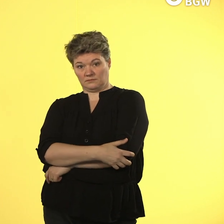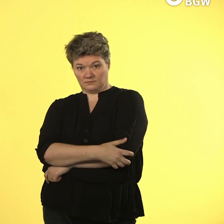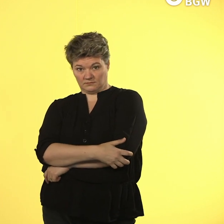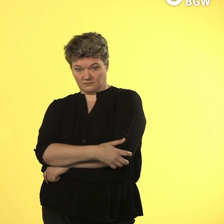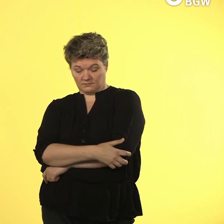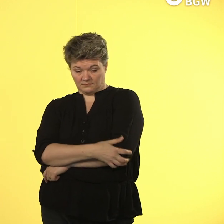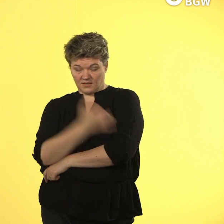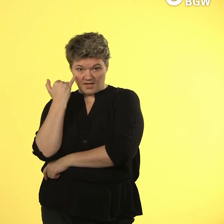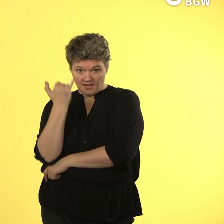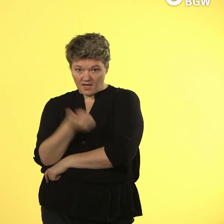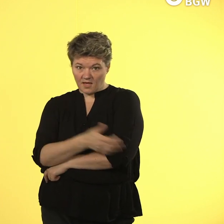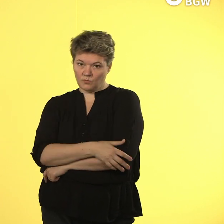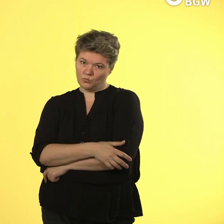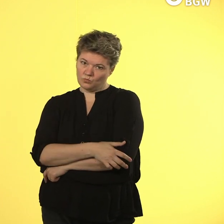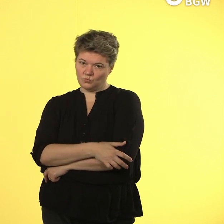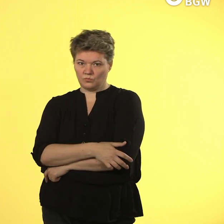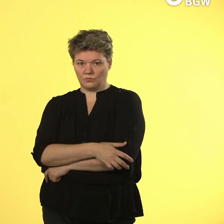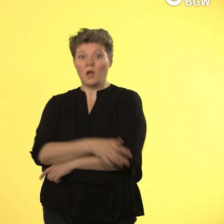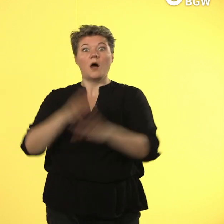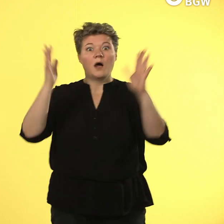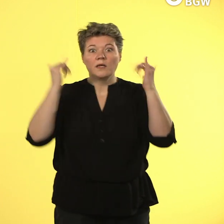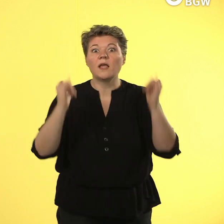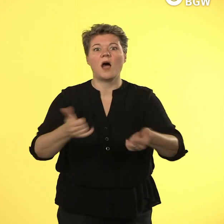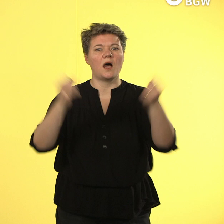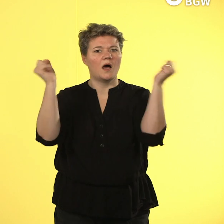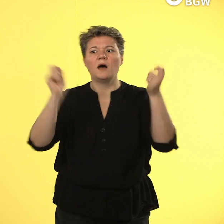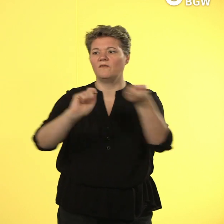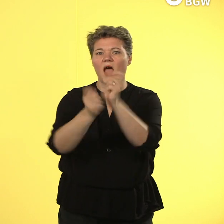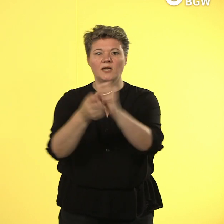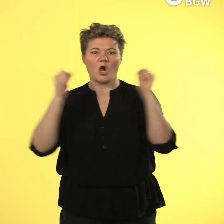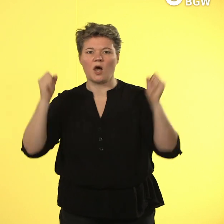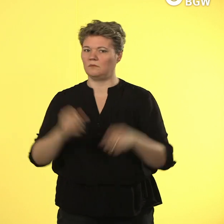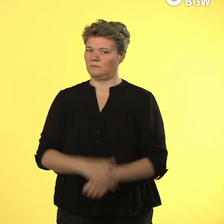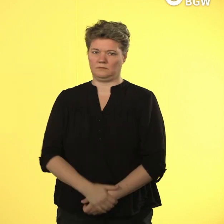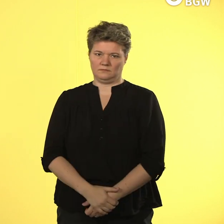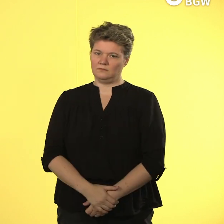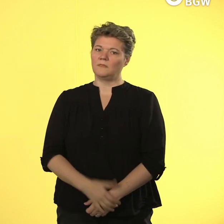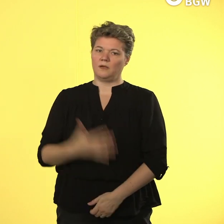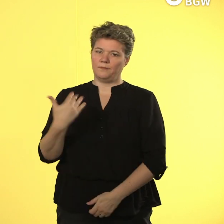Sondern die Gefahr ist groß, dass ich so dasitze und sage: "Die Windmühlen, die können andere bauen, lasst mich doch in Ruhe."